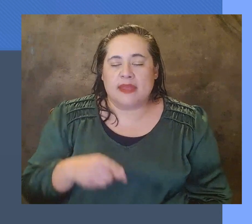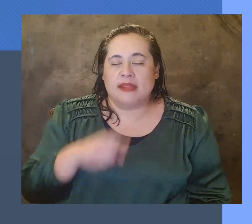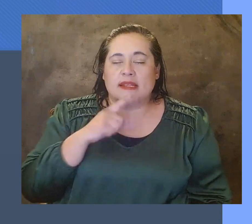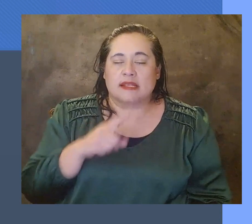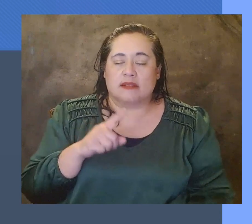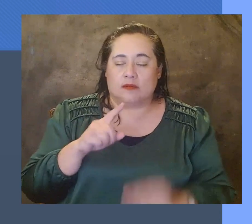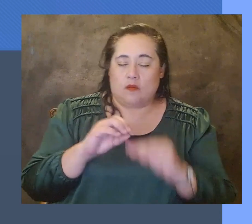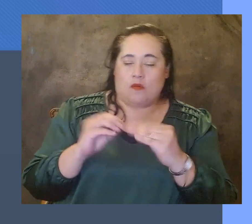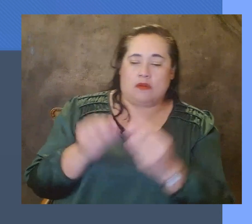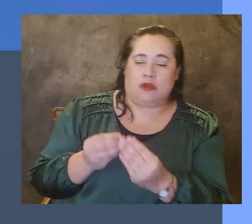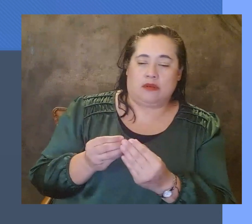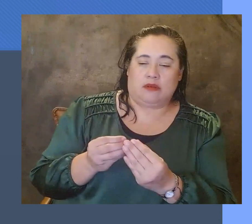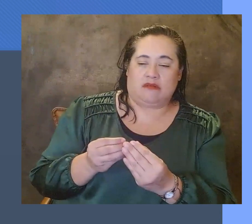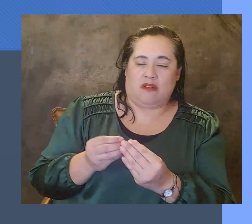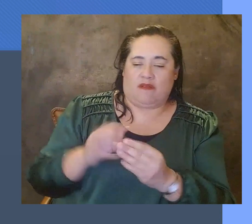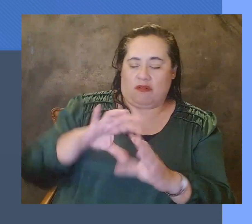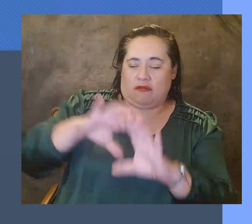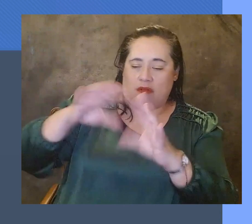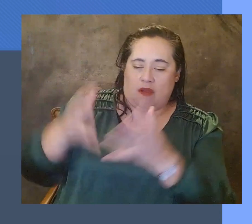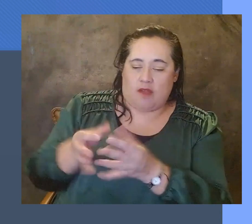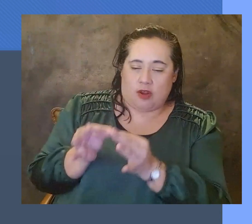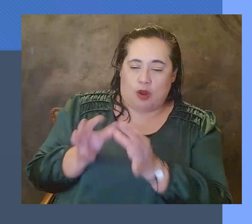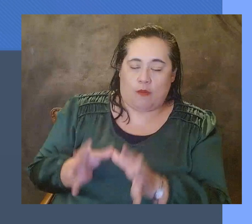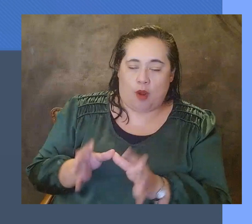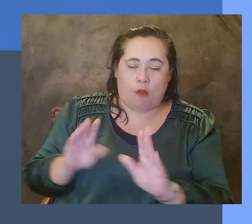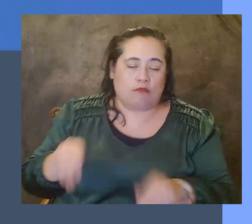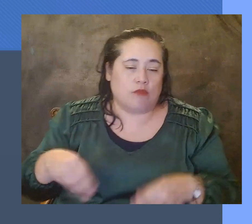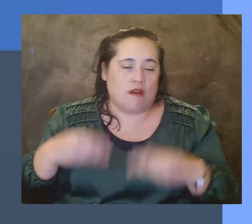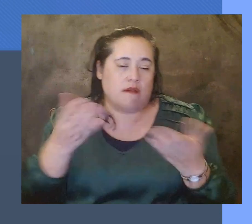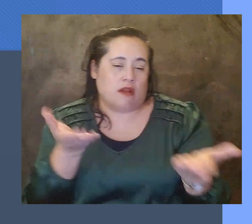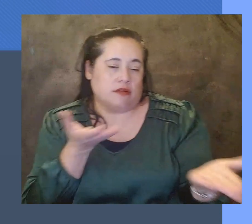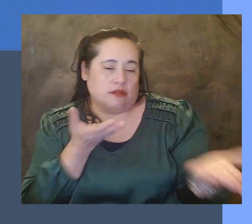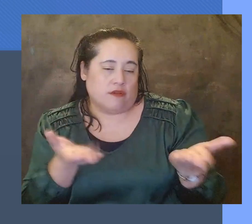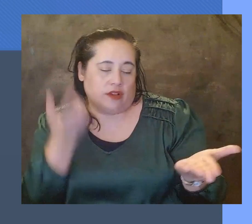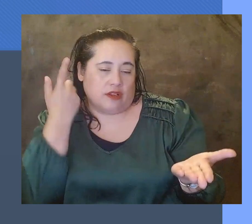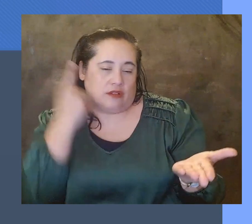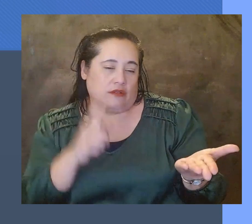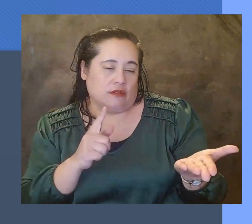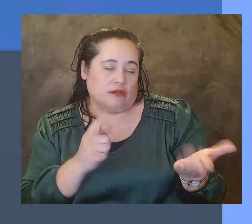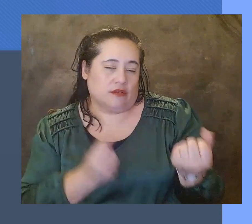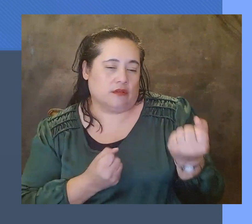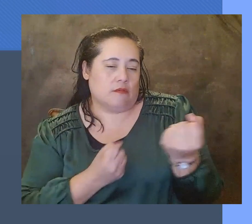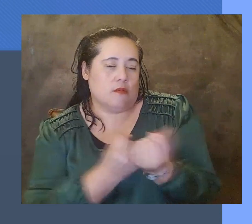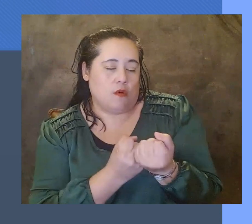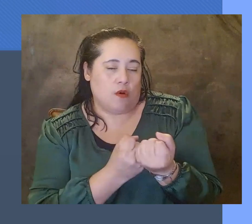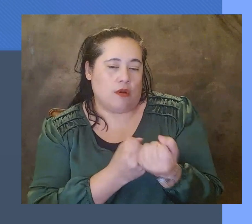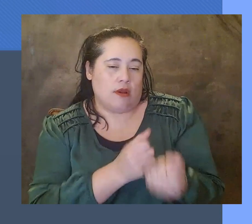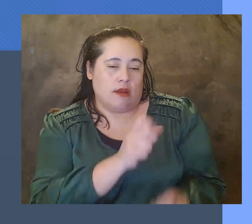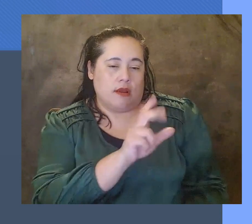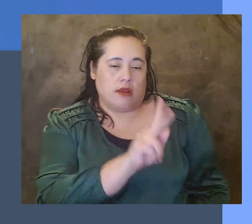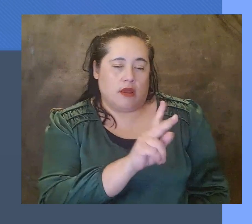es una organización de intérpretes que brindan ... servicios para apoyar las necesidades de ...